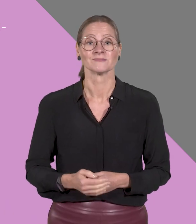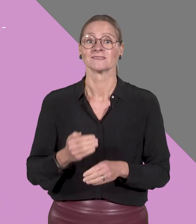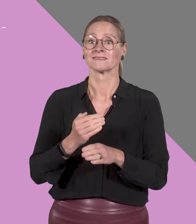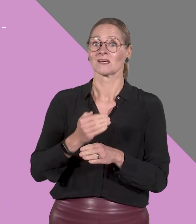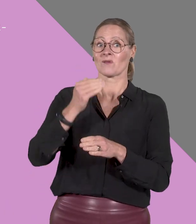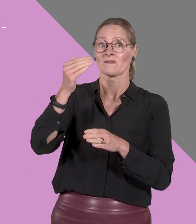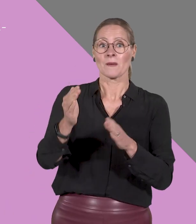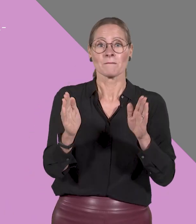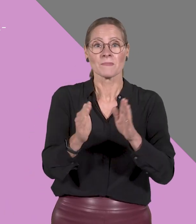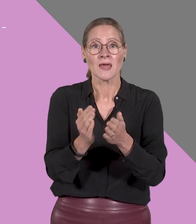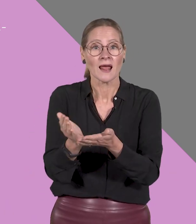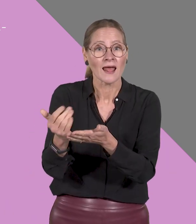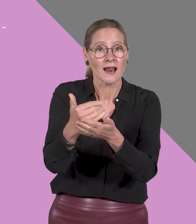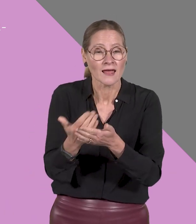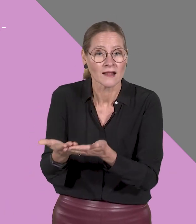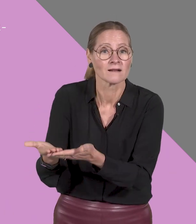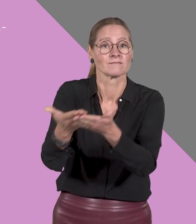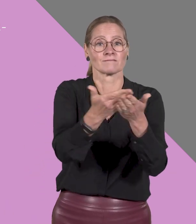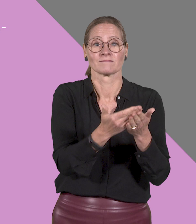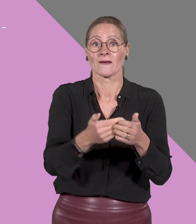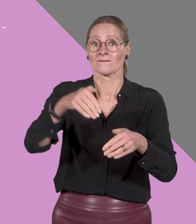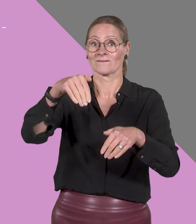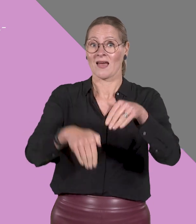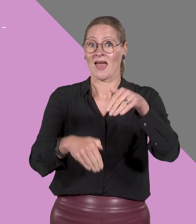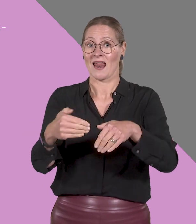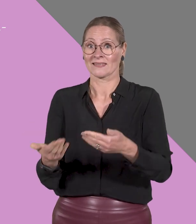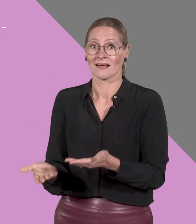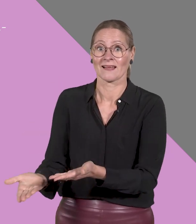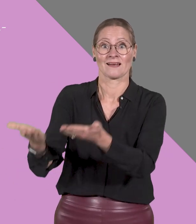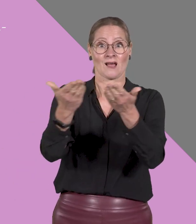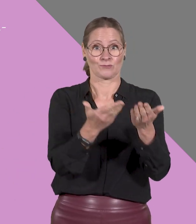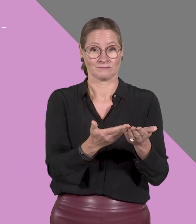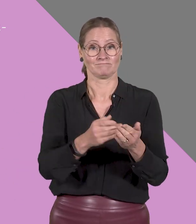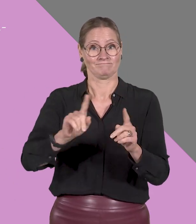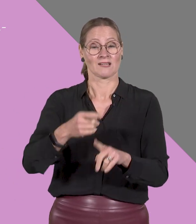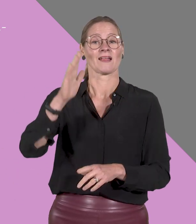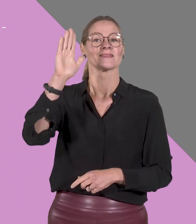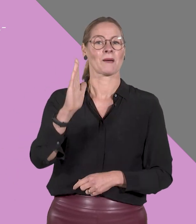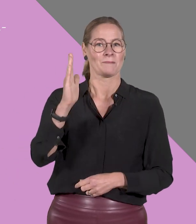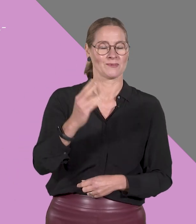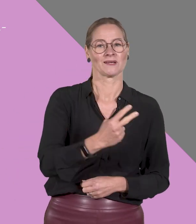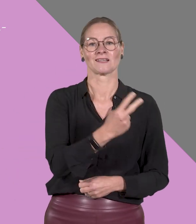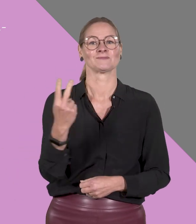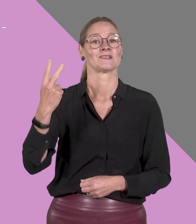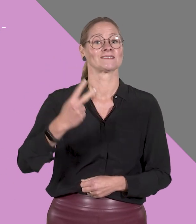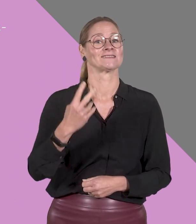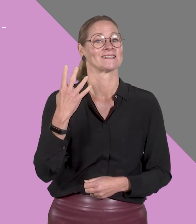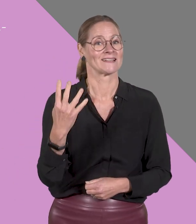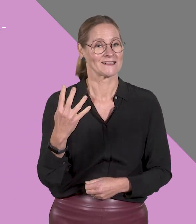Seuraava pieni ele -vaalikeräys järjestetään tammikuussa 2024 -